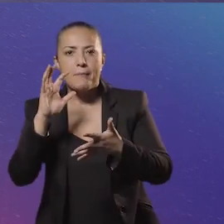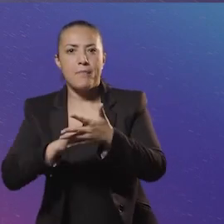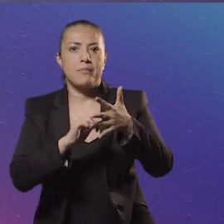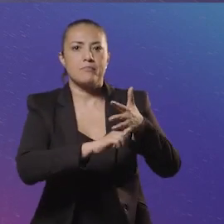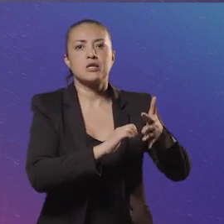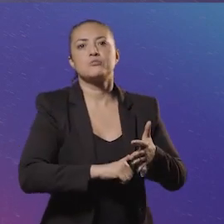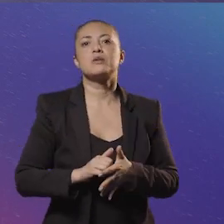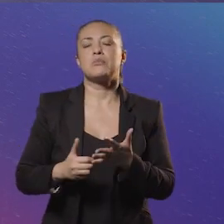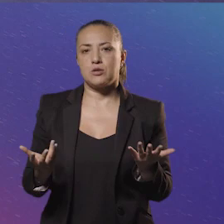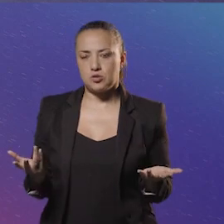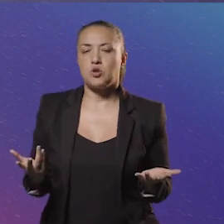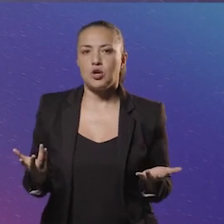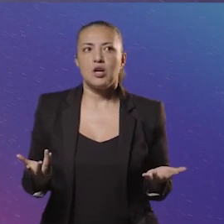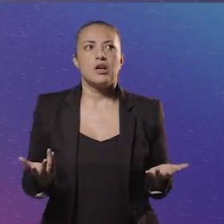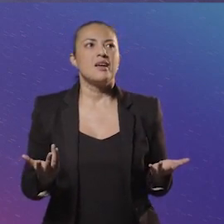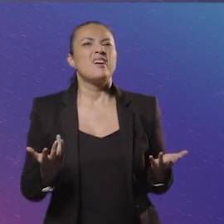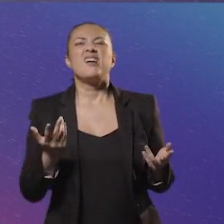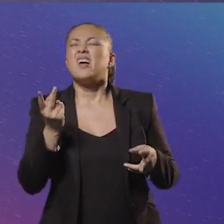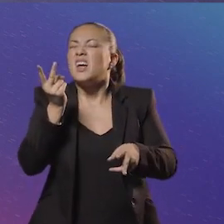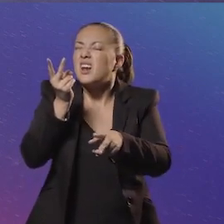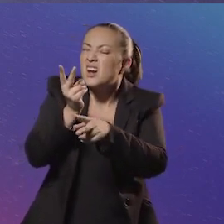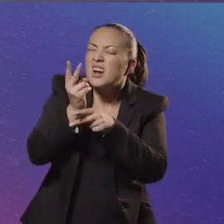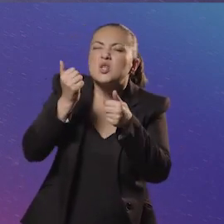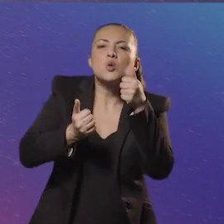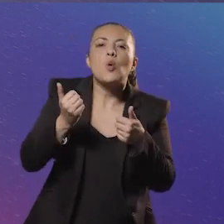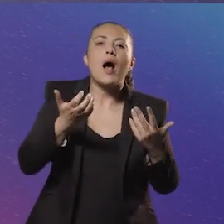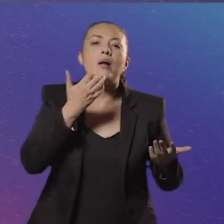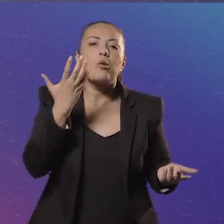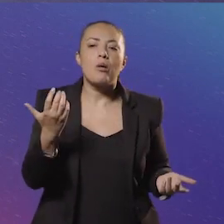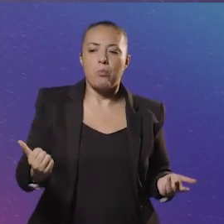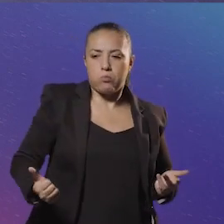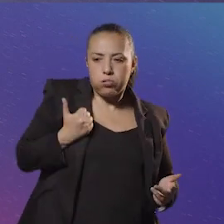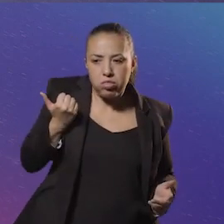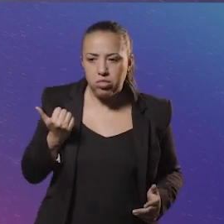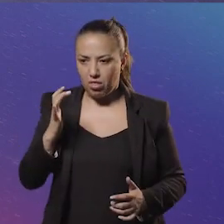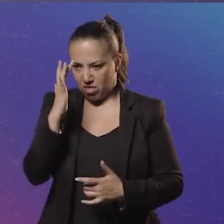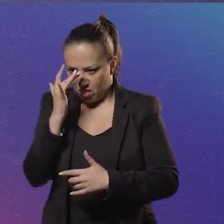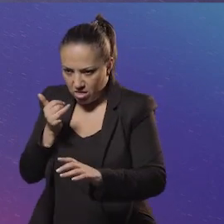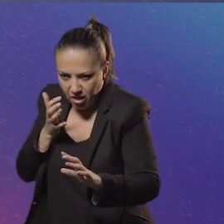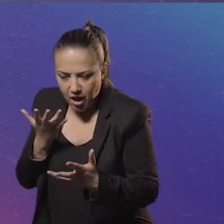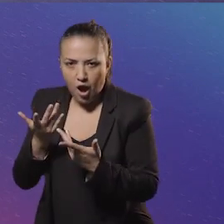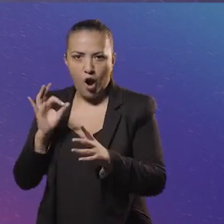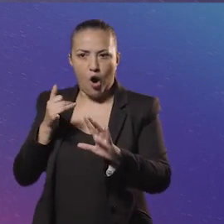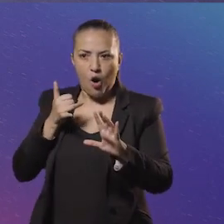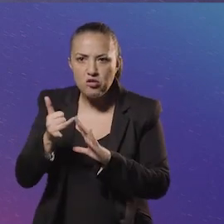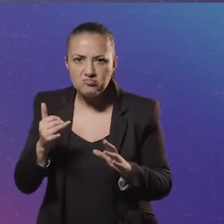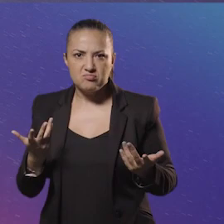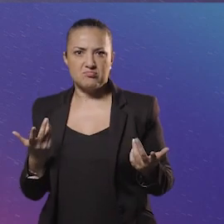Los riesgos en términos de abuso, de violencias